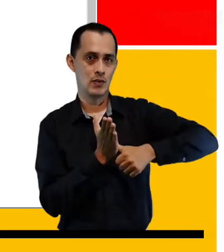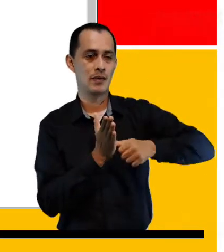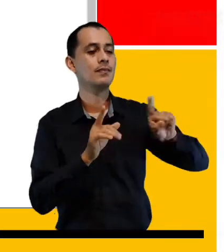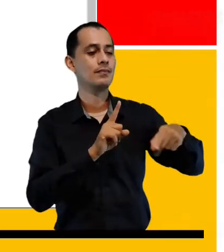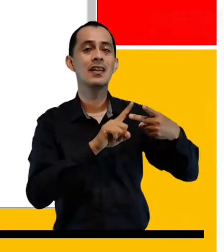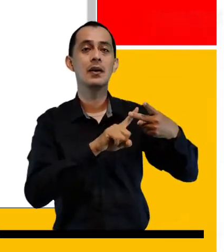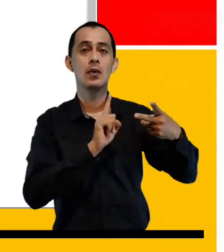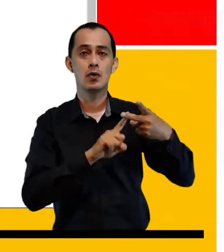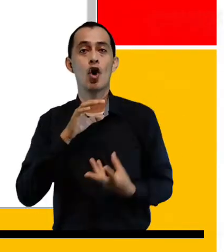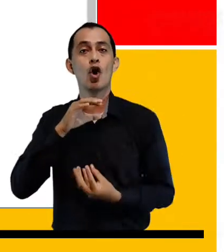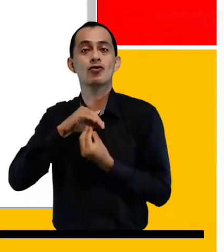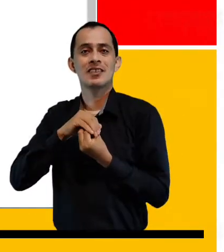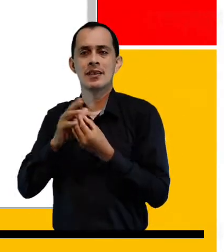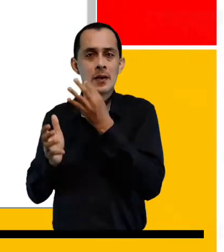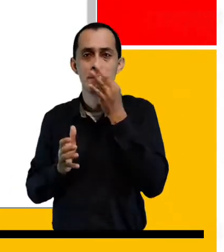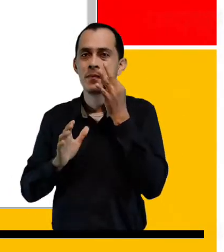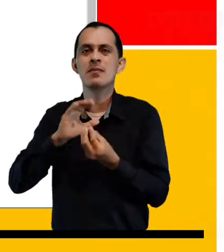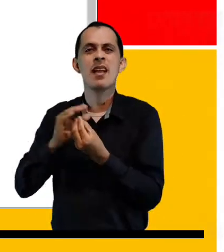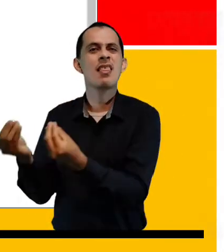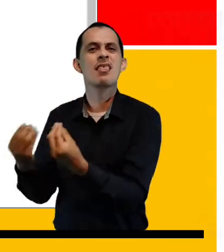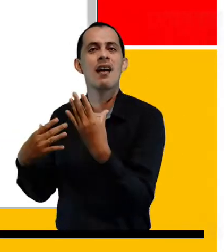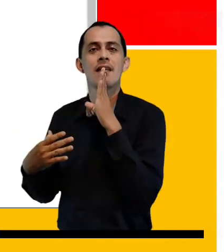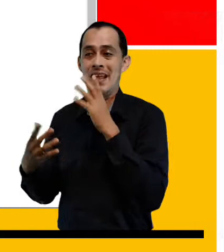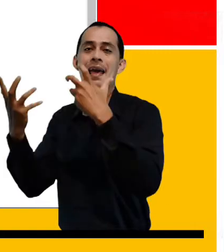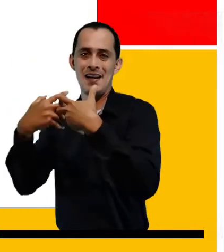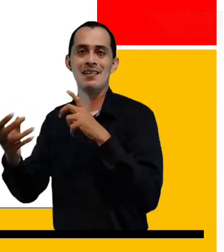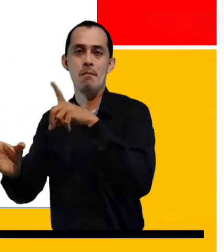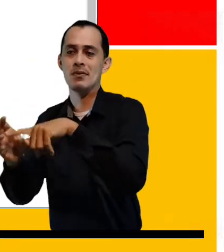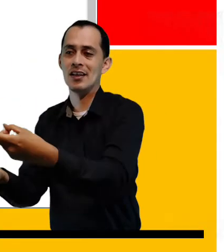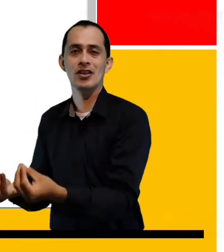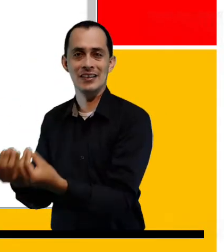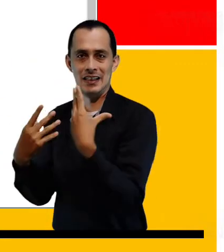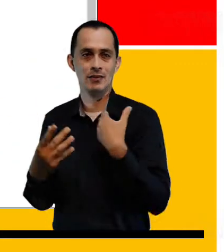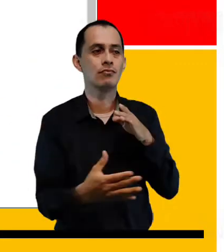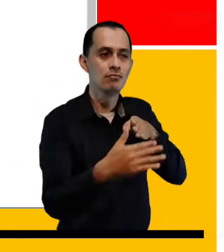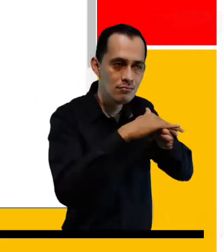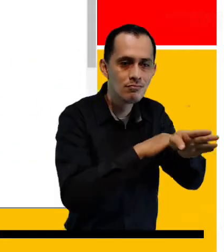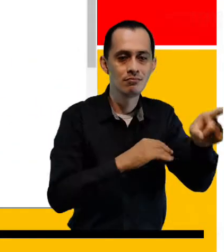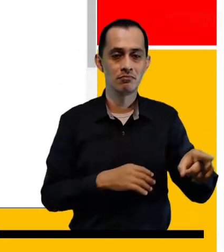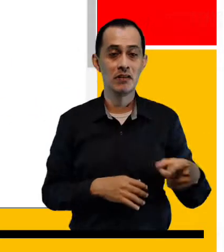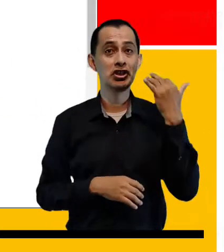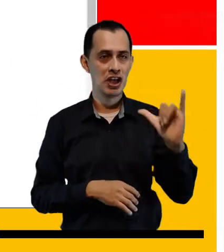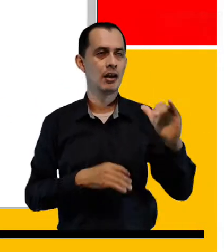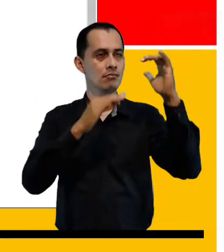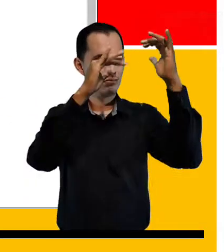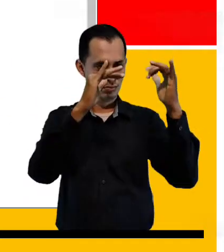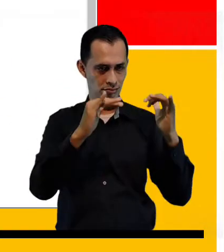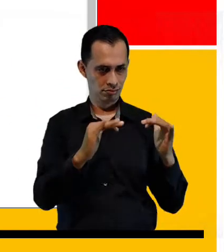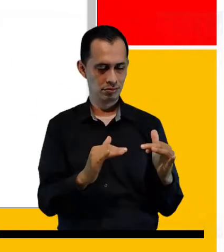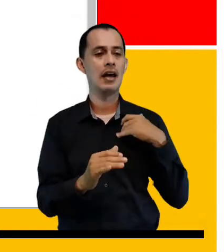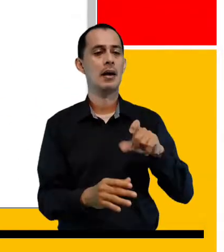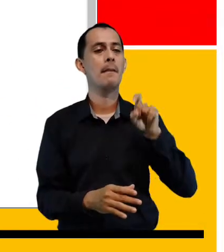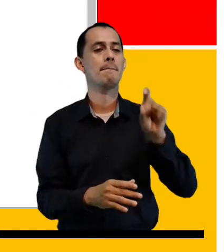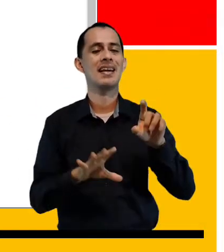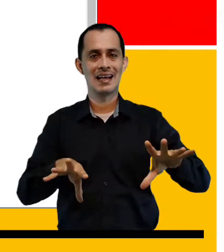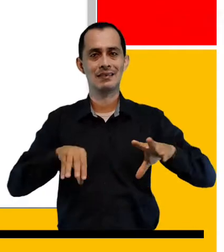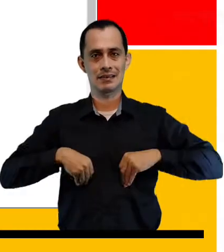por la empresa, una vez se ha validado la información, aceptamos los términos y condiciones